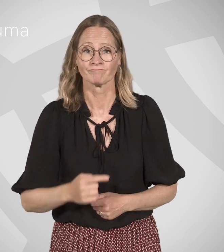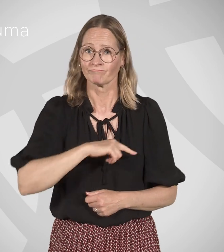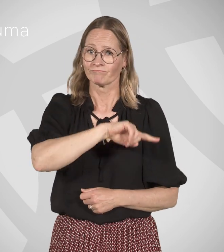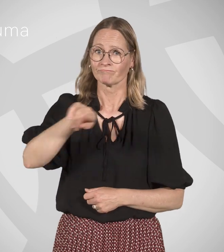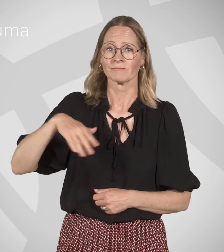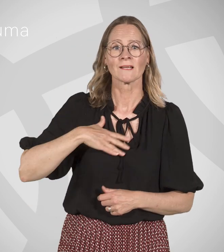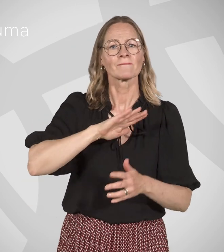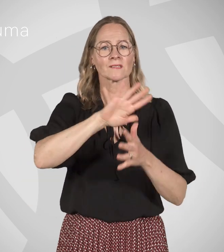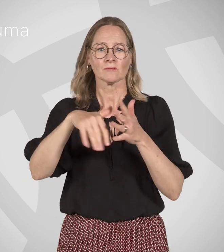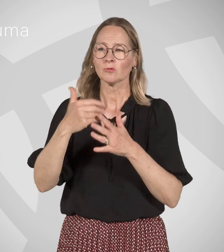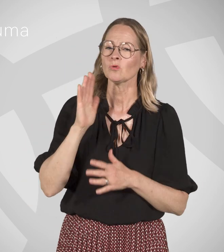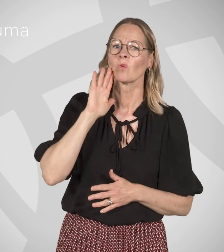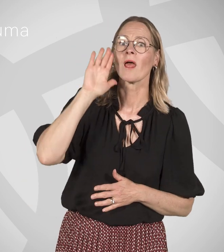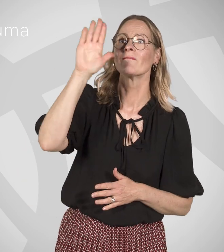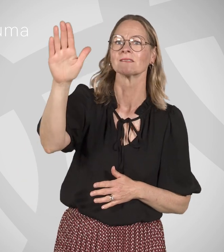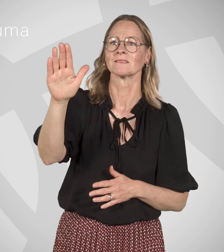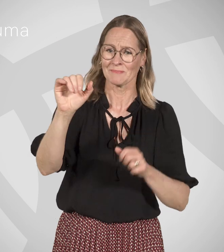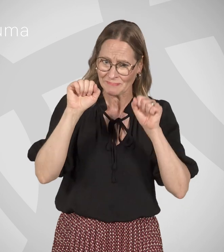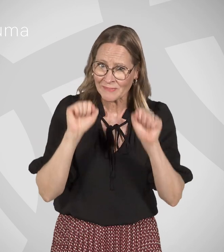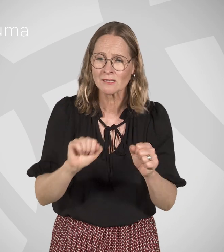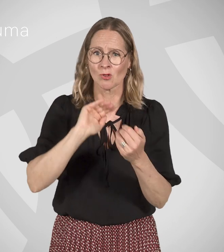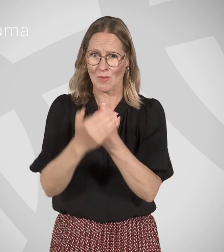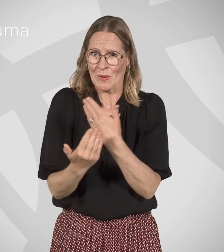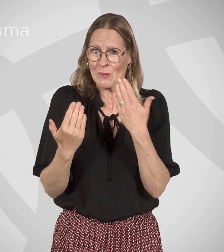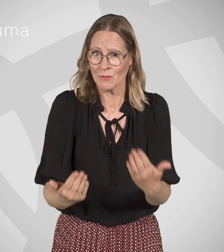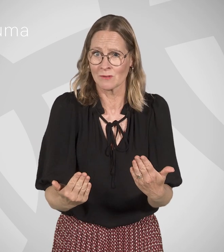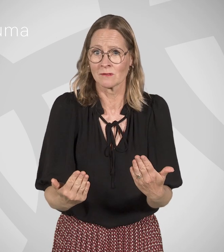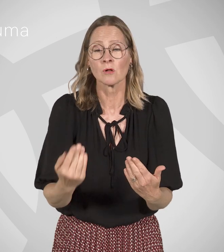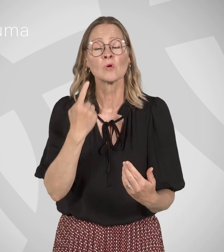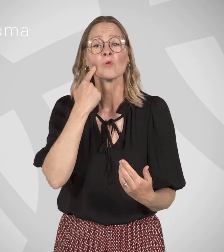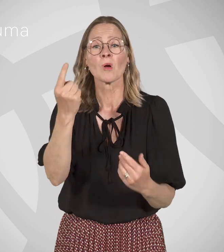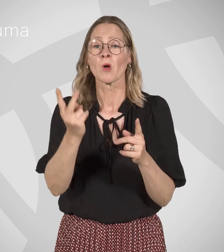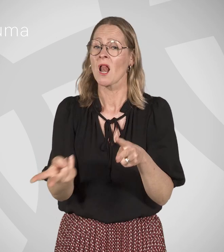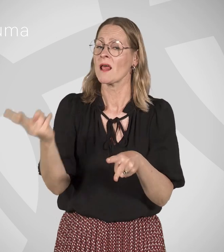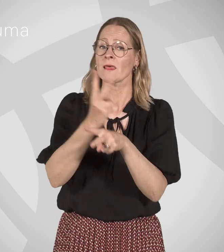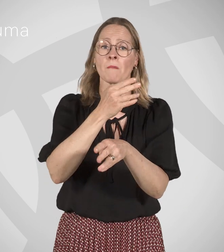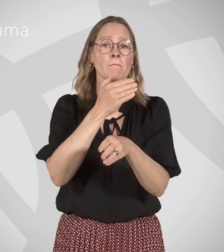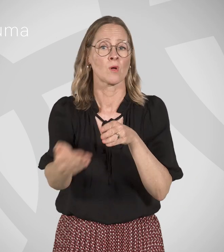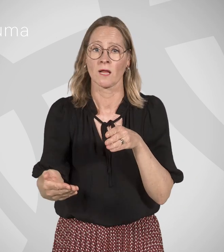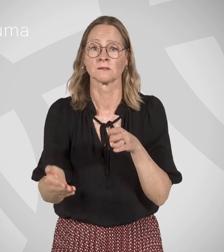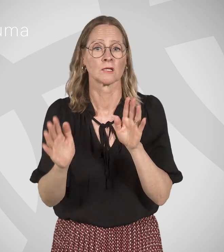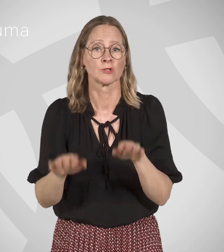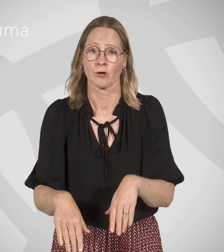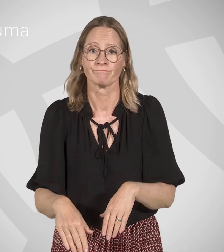Viittomakieltemme tulevaisuus pitää turvata nyt, - sillä huomenna se voi olla jo liian myöhäistä.